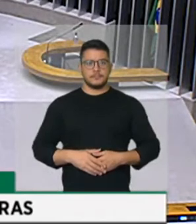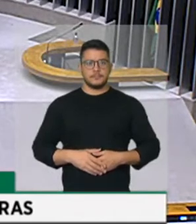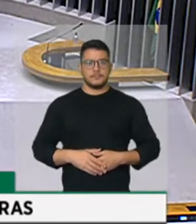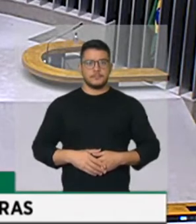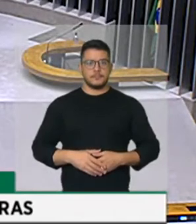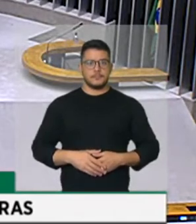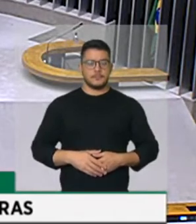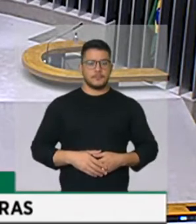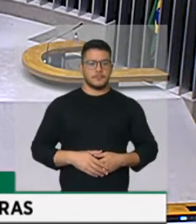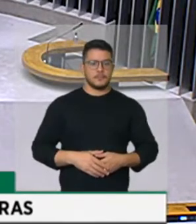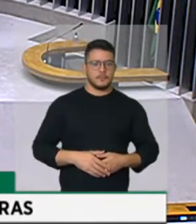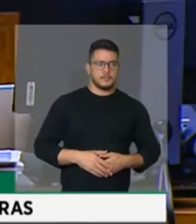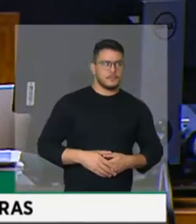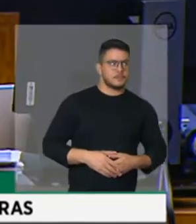DEPUTADO PAULO MARTINS. -- [PRESIDENTE]: OK,